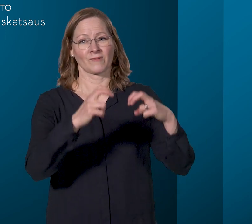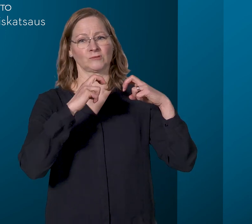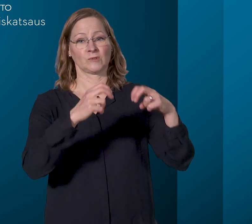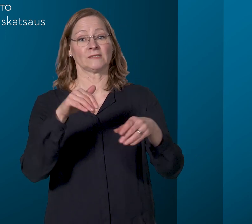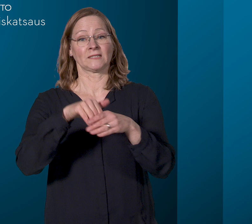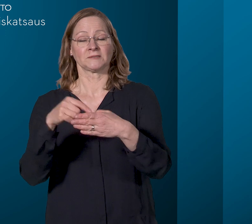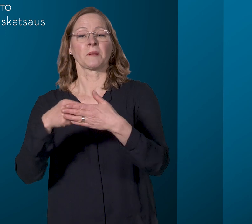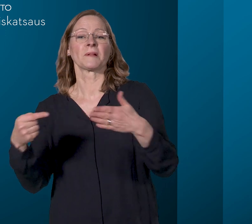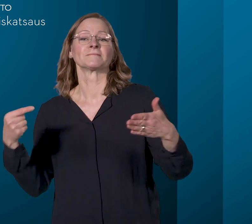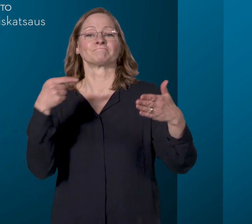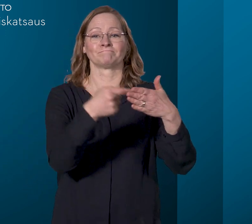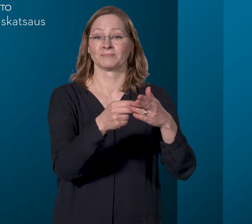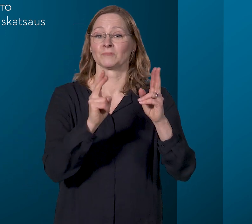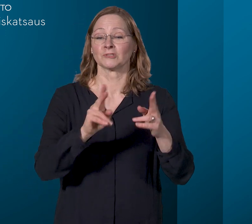Valtuuskunnan jäseneksi nimitettiin myös -